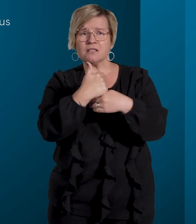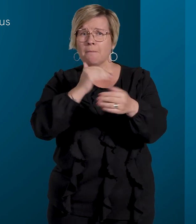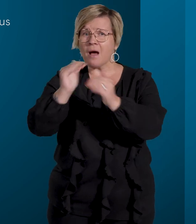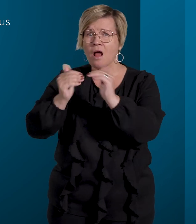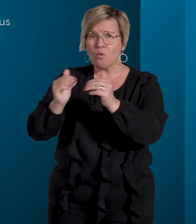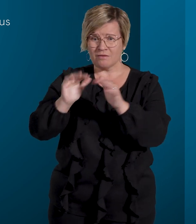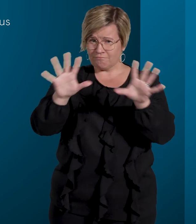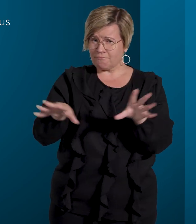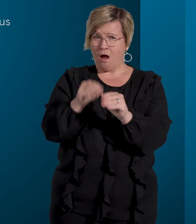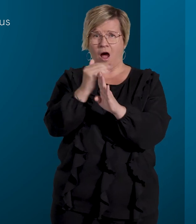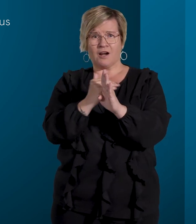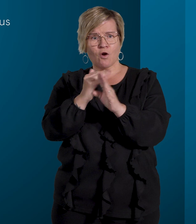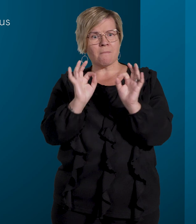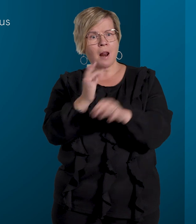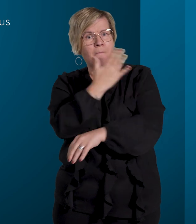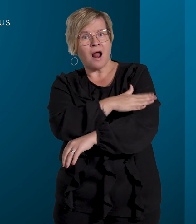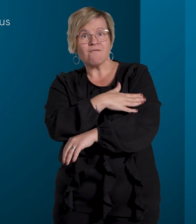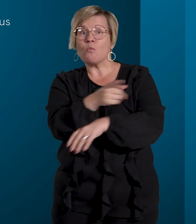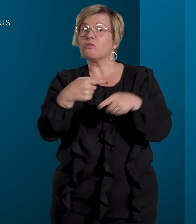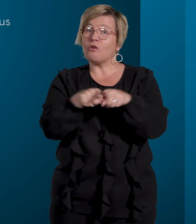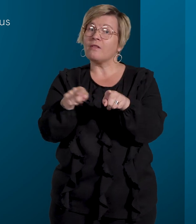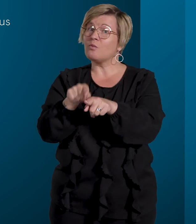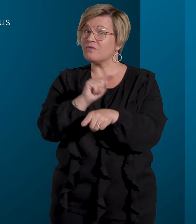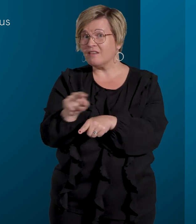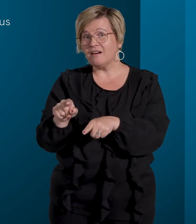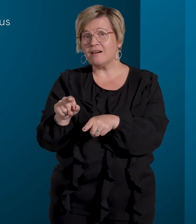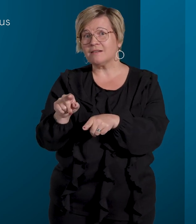sekä asiakaspalautteiden ja arvioinnin perusteella vaikuttavaa.